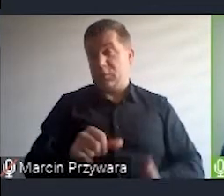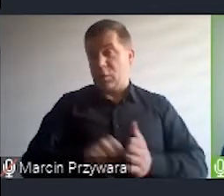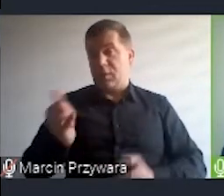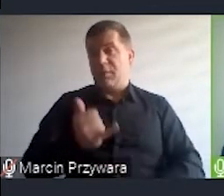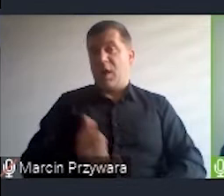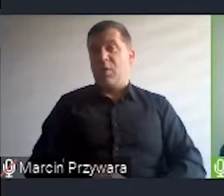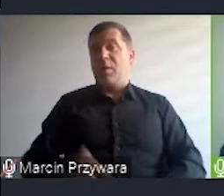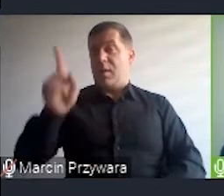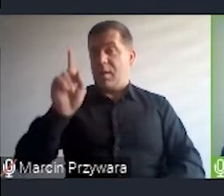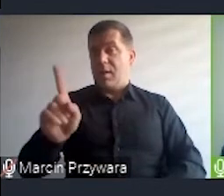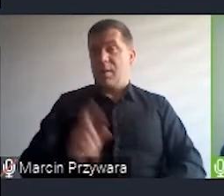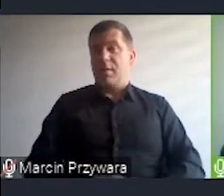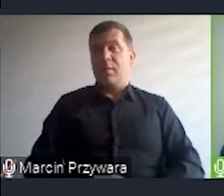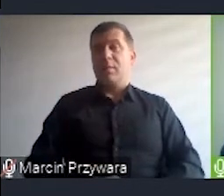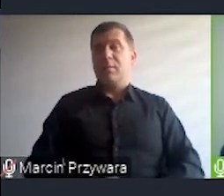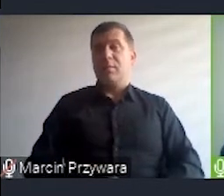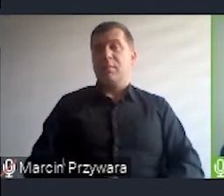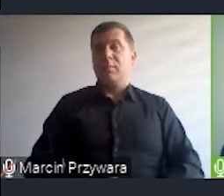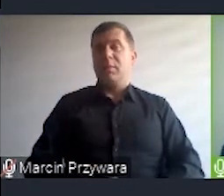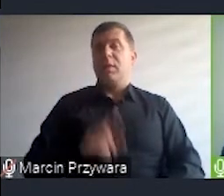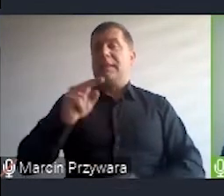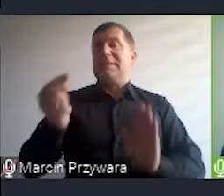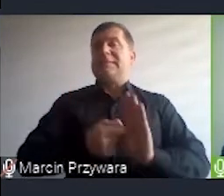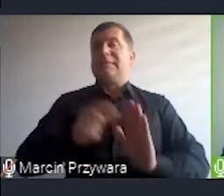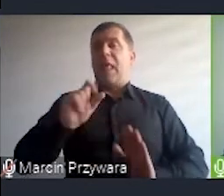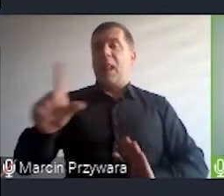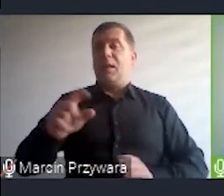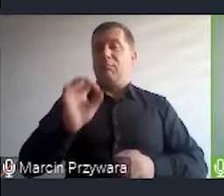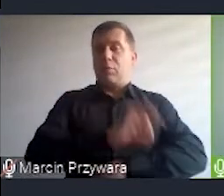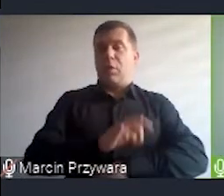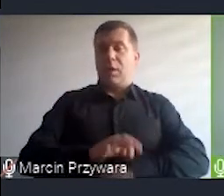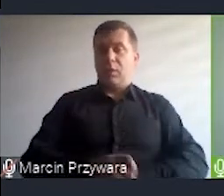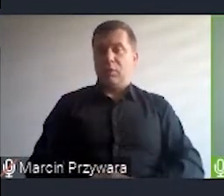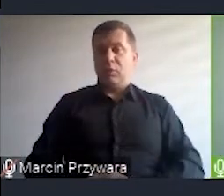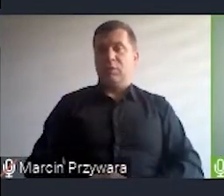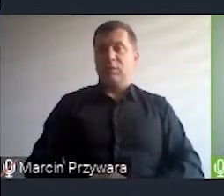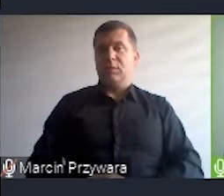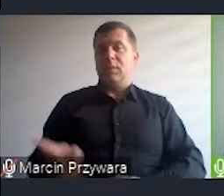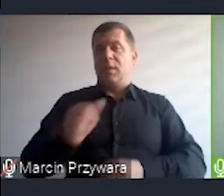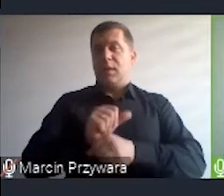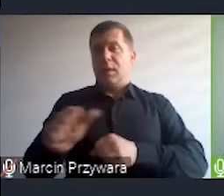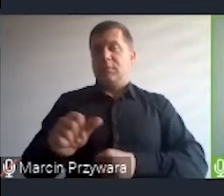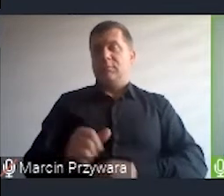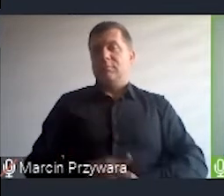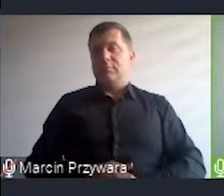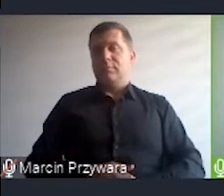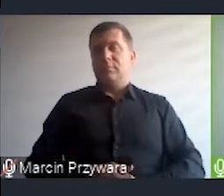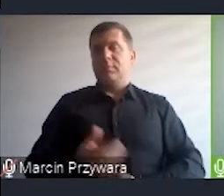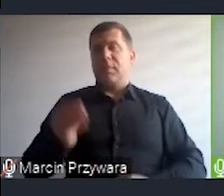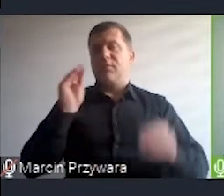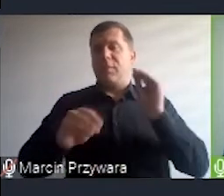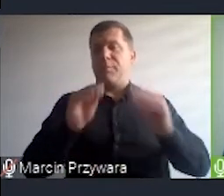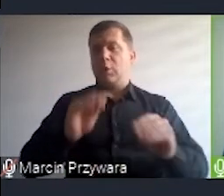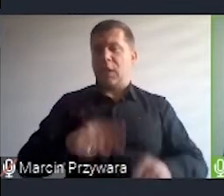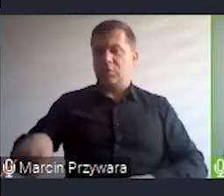Ale wówczas, kiedy celem projektu jest między innymi wyposażenie tej pracowni,